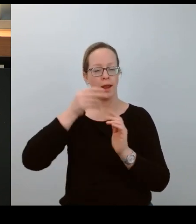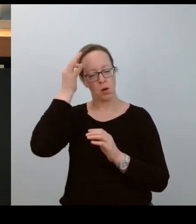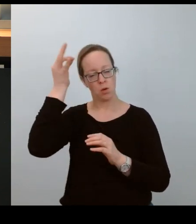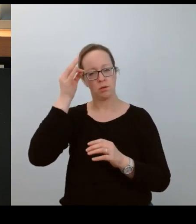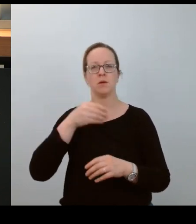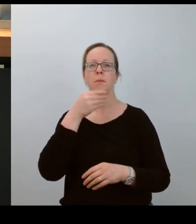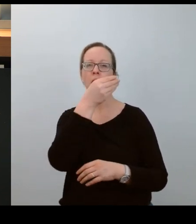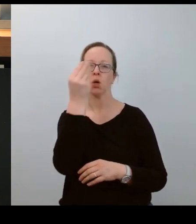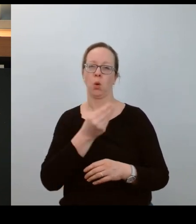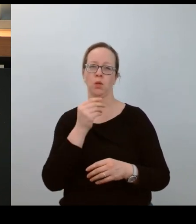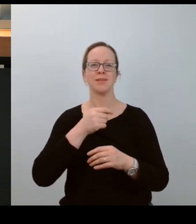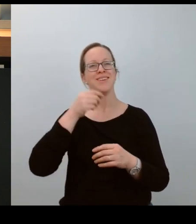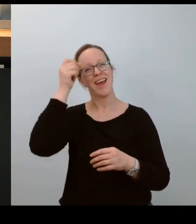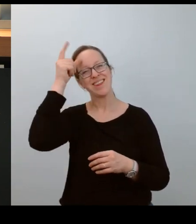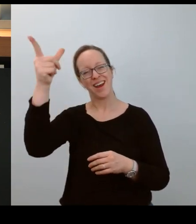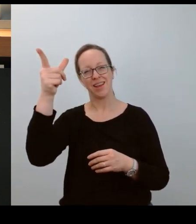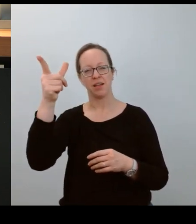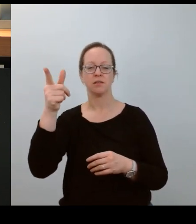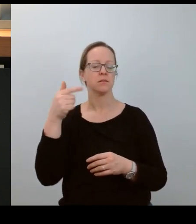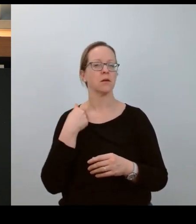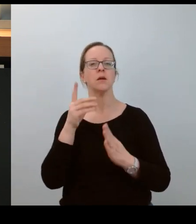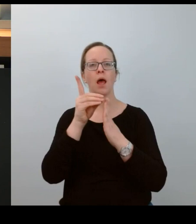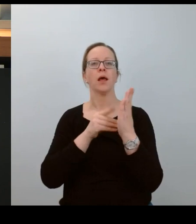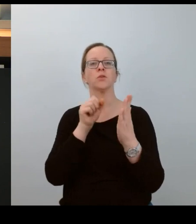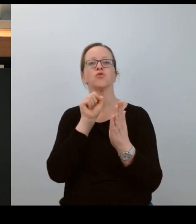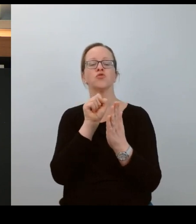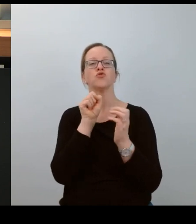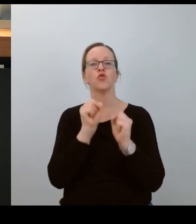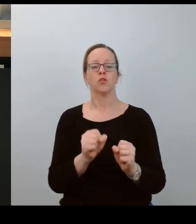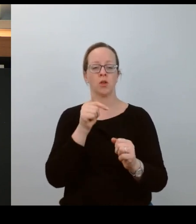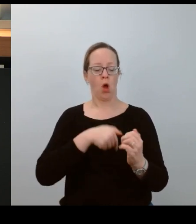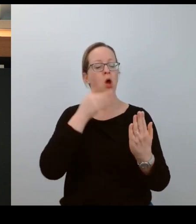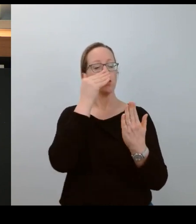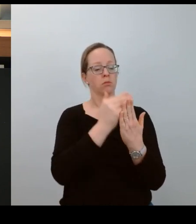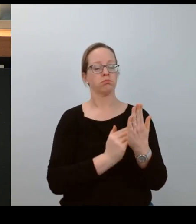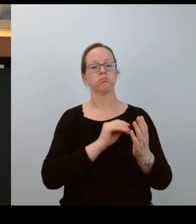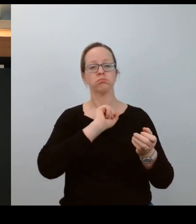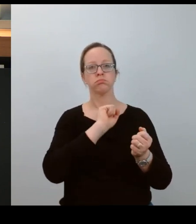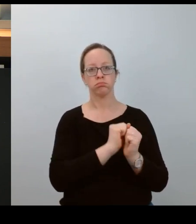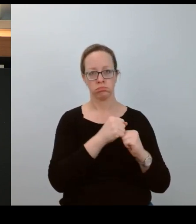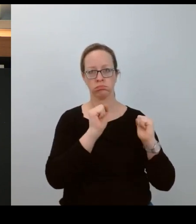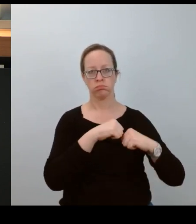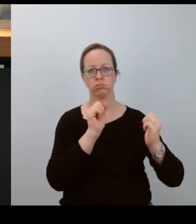sind. Und auch das kann die Berliner Koalition aus SPD, Grünen und Linken.